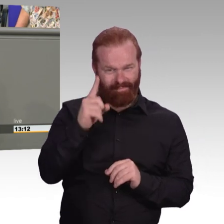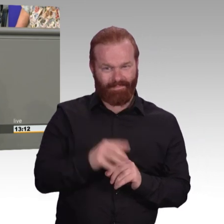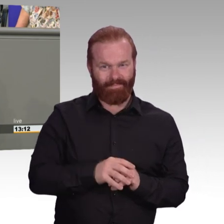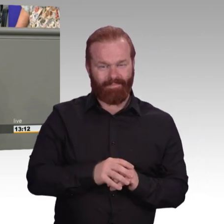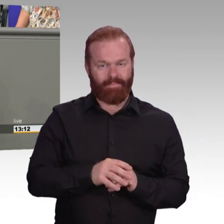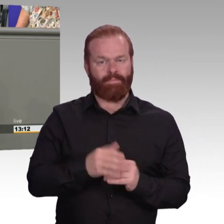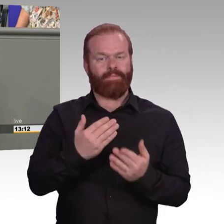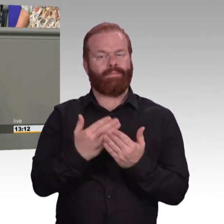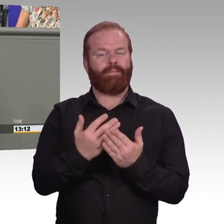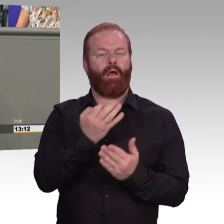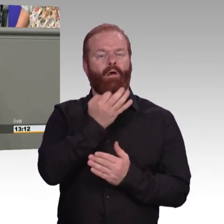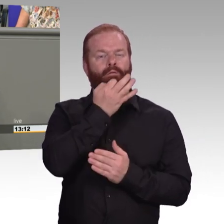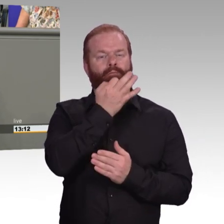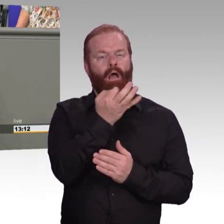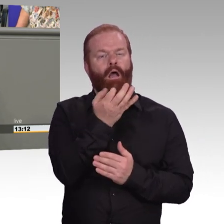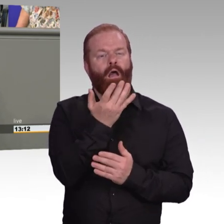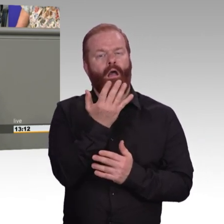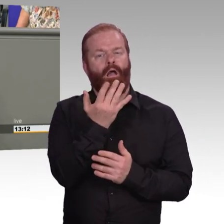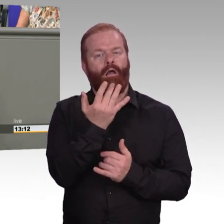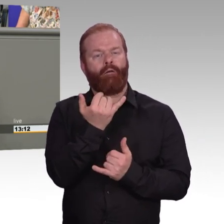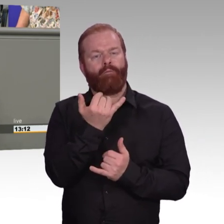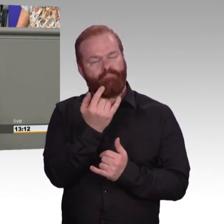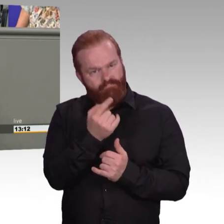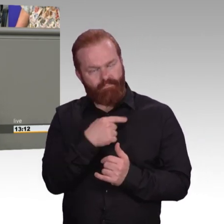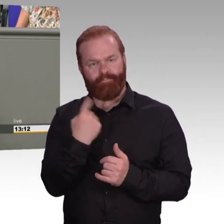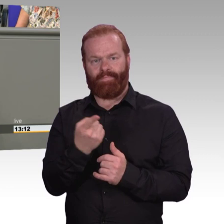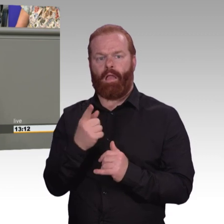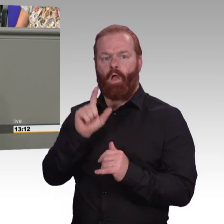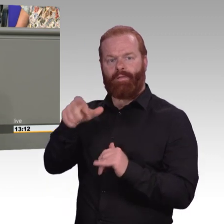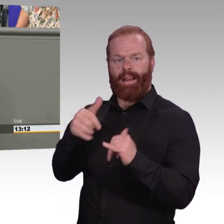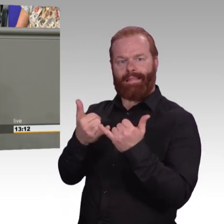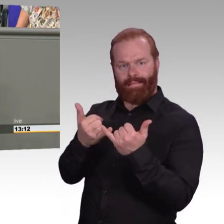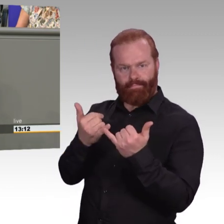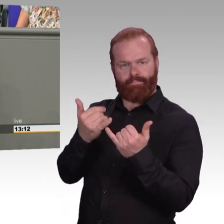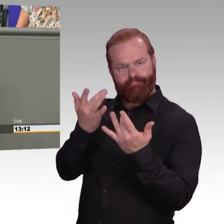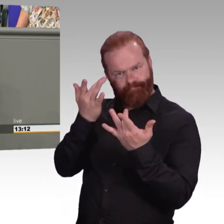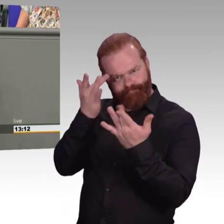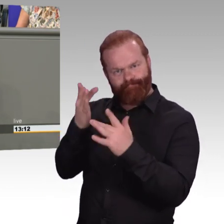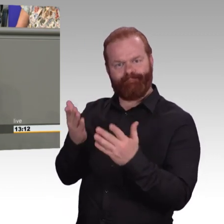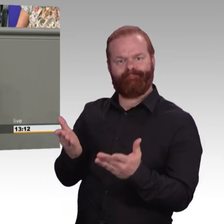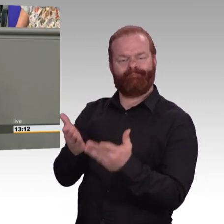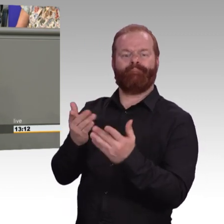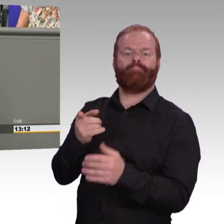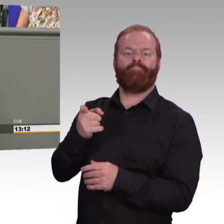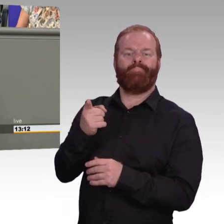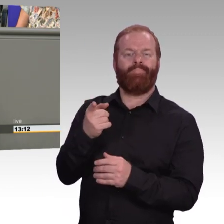auch tatsächlich nachzukommen. Und da haben wir eine ganz klare Marschroute, die unser Verfassungsrecht vorgibt.